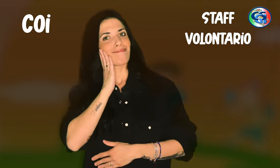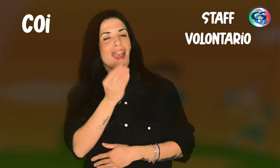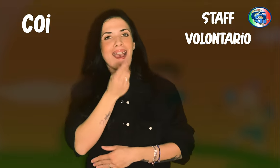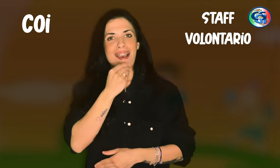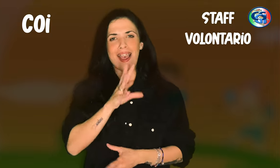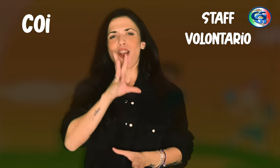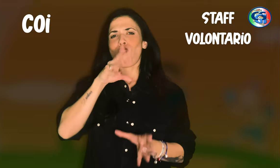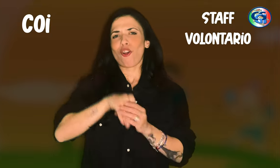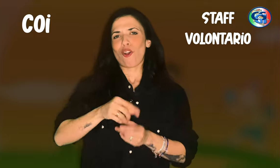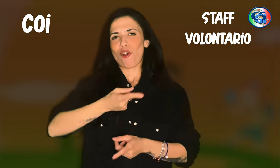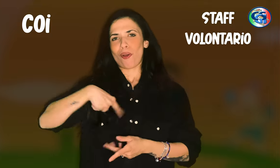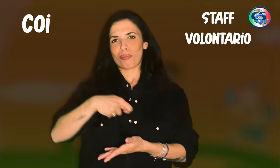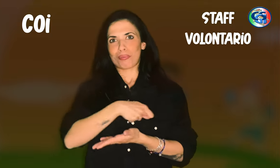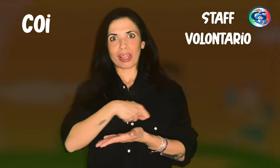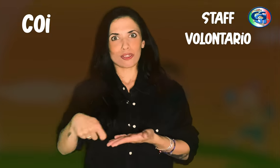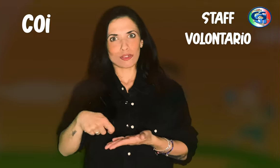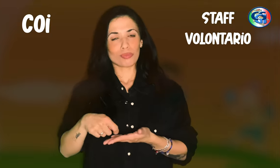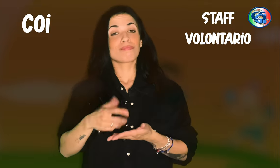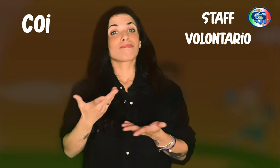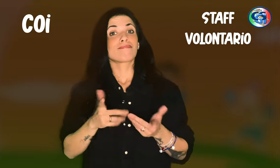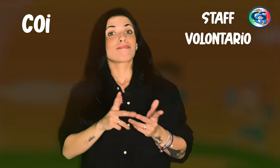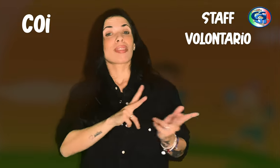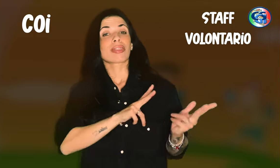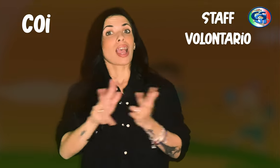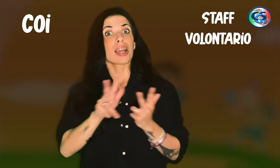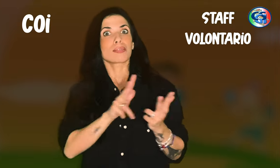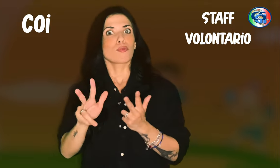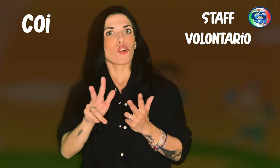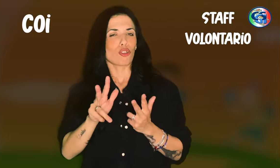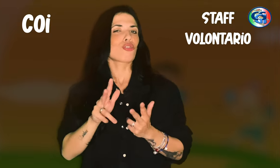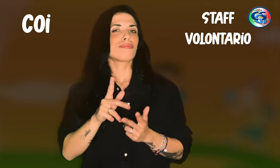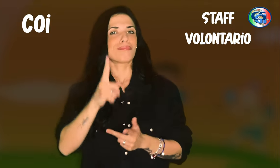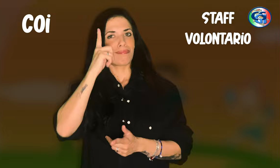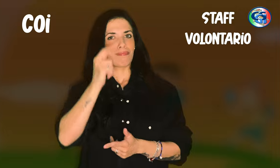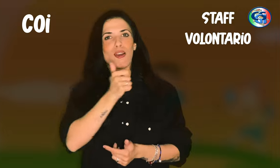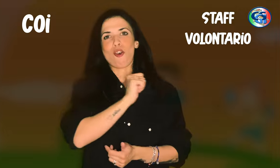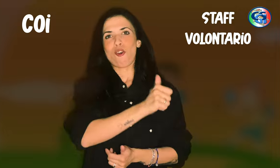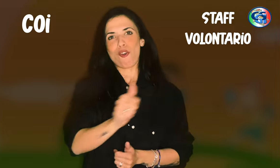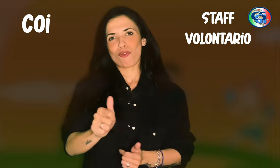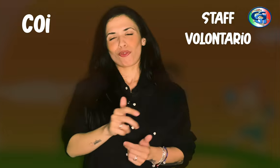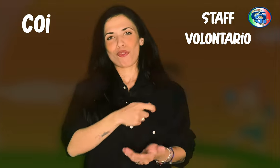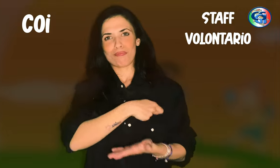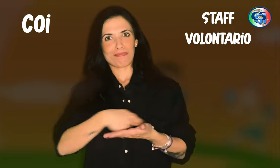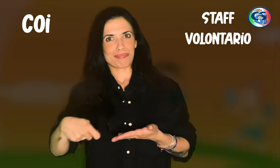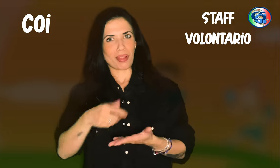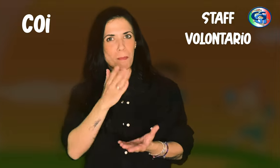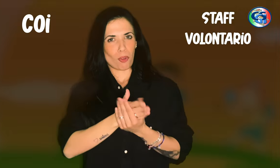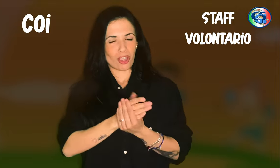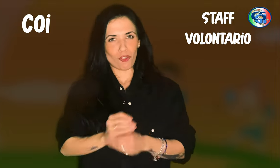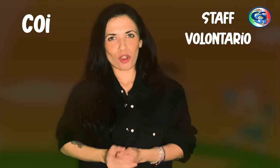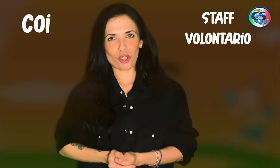delle spese di partecipazione, vitto e alloggio (escluso il trasporto).